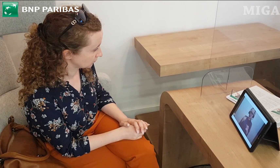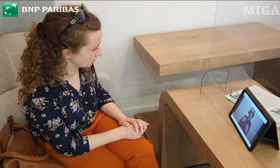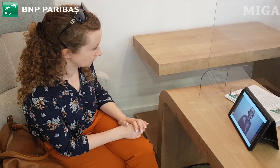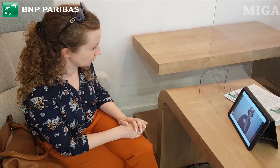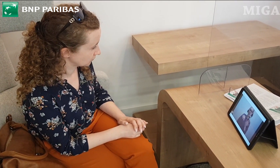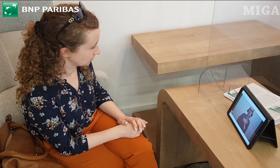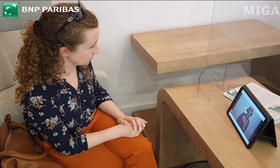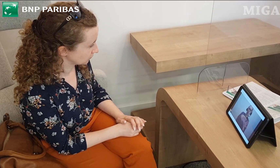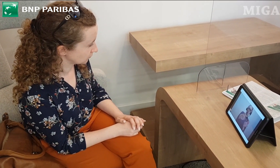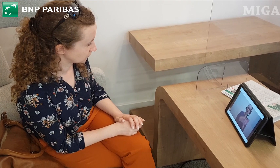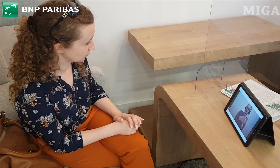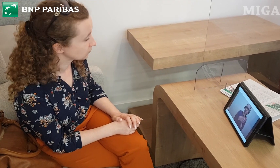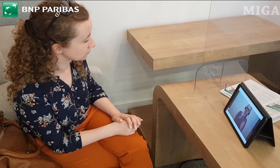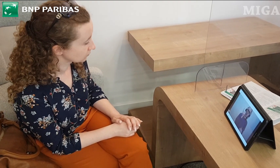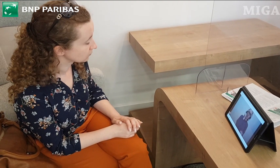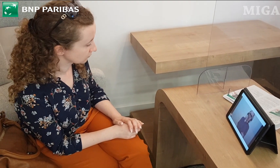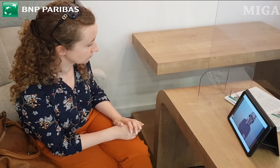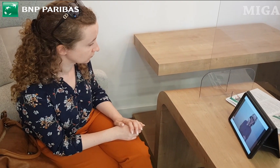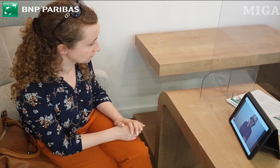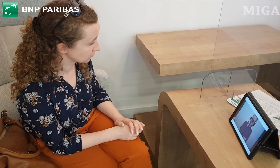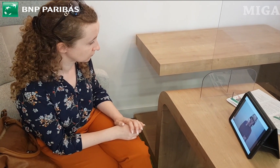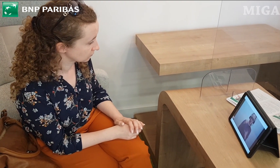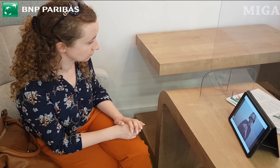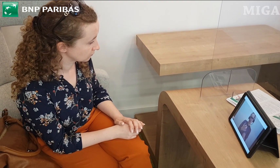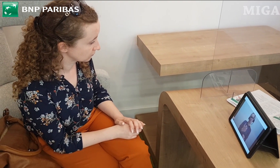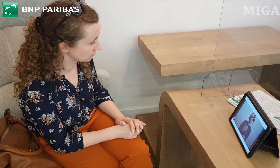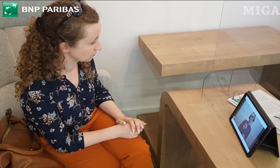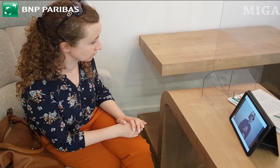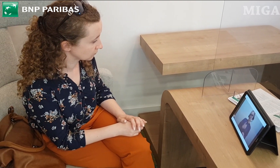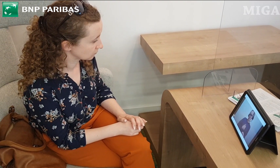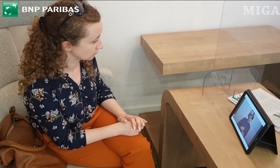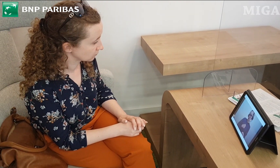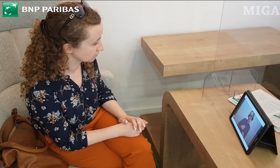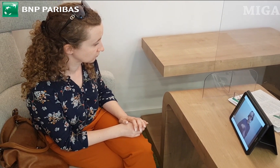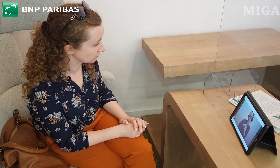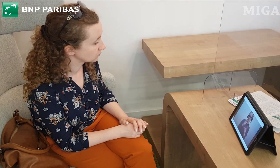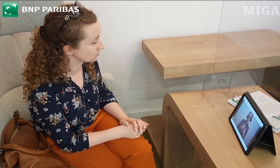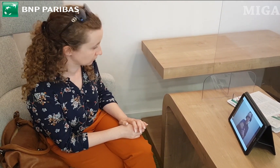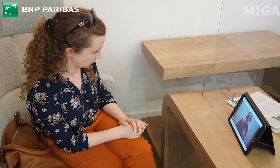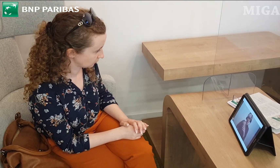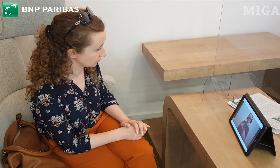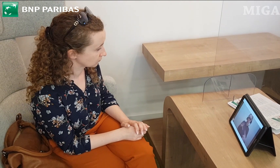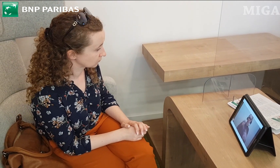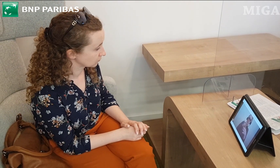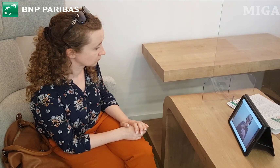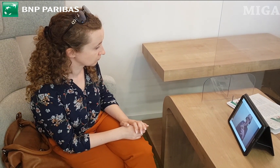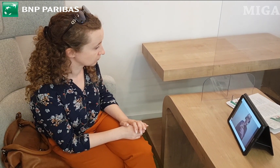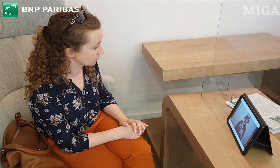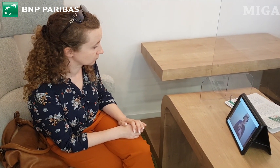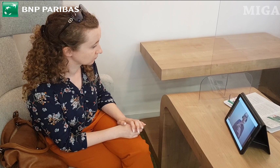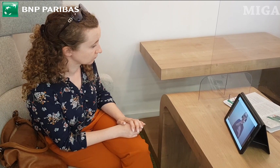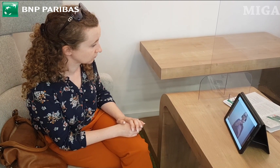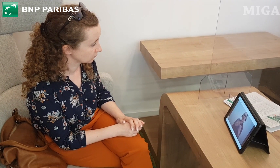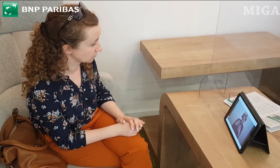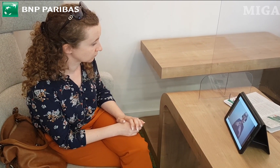gdzie tak naprawdę bank mamy w telefonie. Możemy podpiąć kartę, płacić, wykonywać przelewy, sprawdzać saldo na bieżąco.